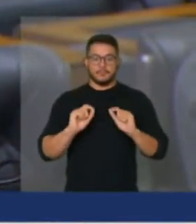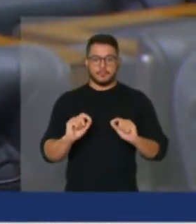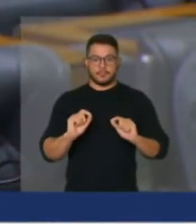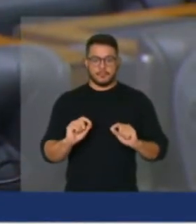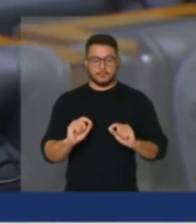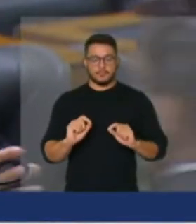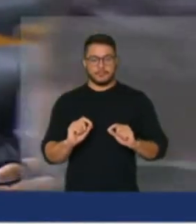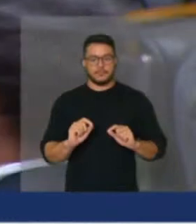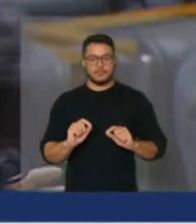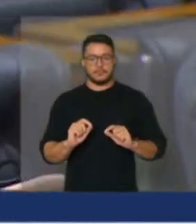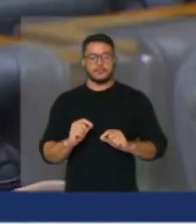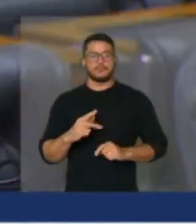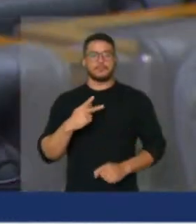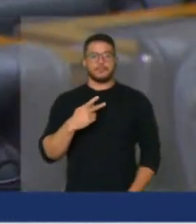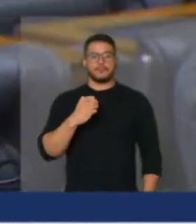A PEC 391, DE 1% DO FPM PARA... PARA OS MUNICÍPIOS